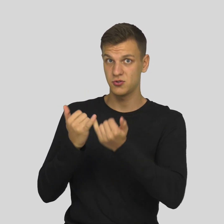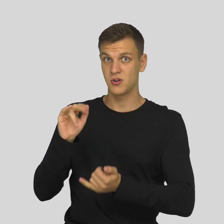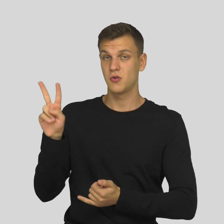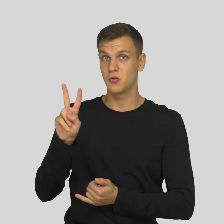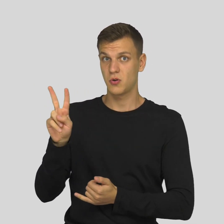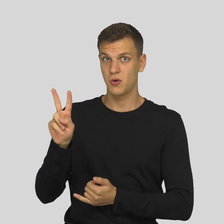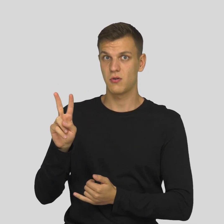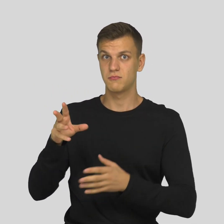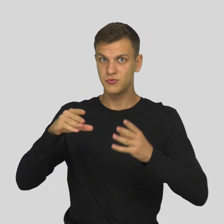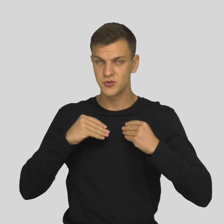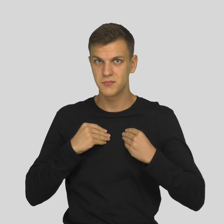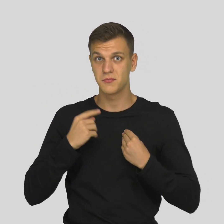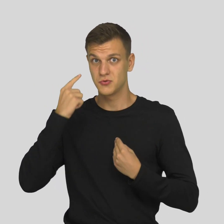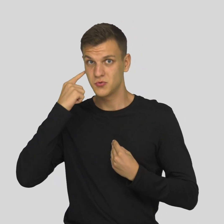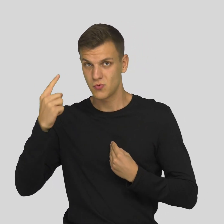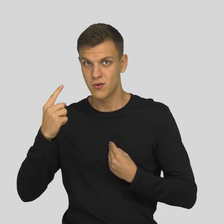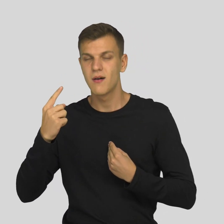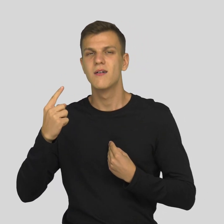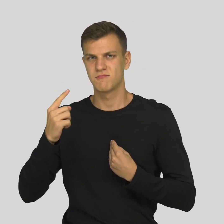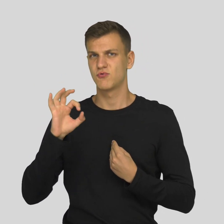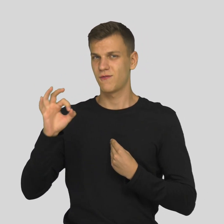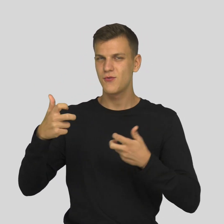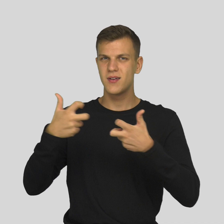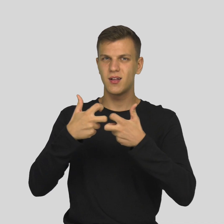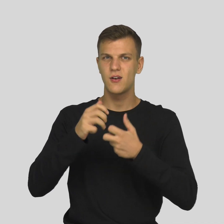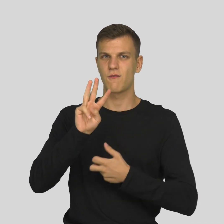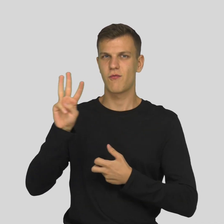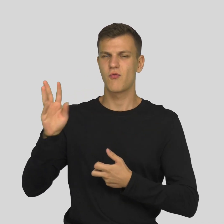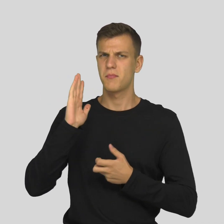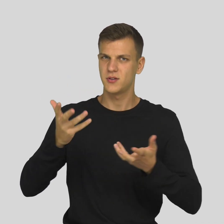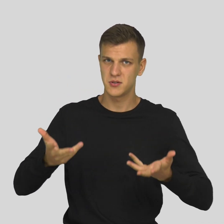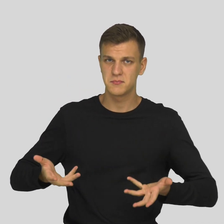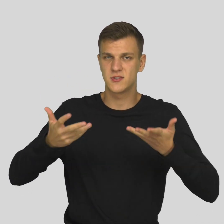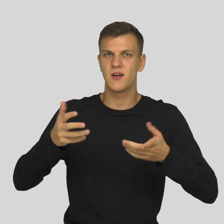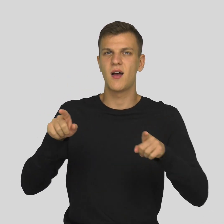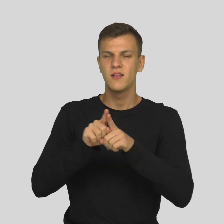dotyczących tworzenia treści internetowych bardziej dostępnymi. Wdrożenie niniejszych wytycznych sprawi,